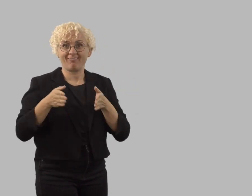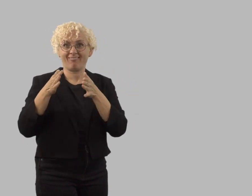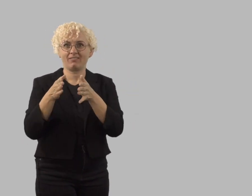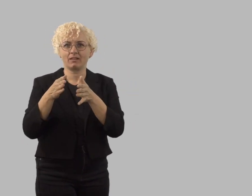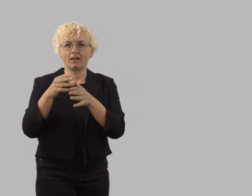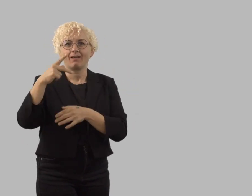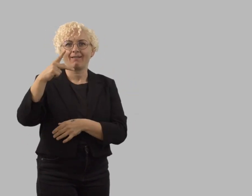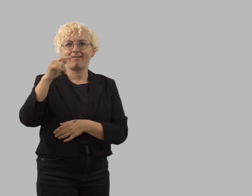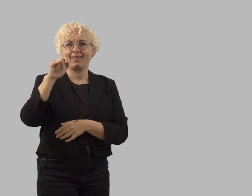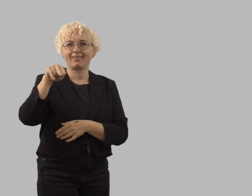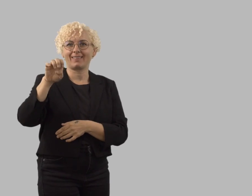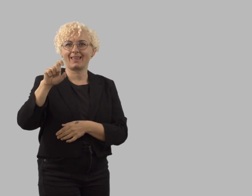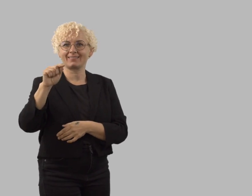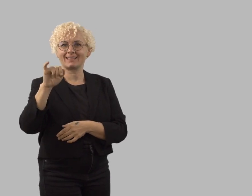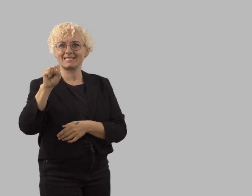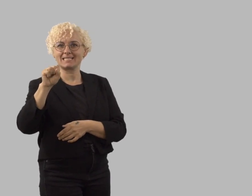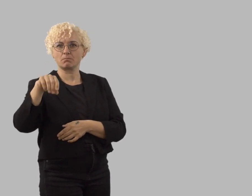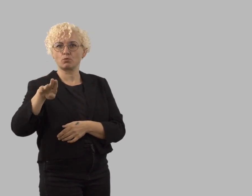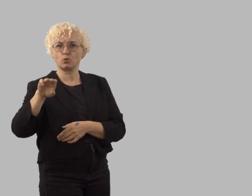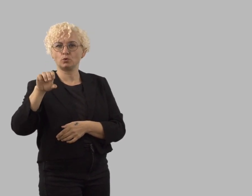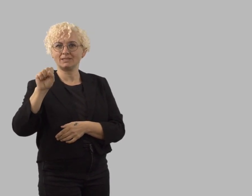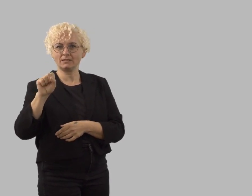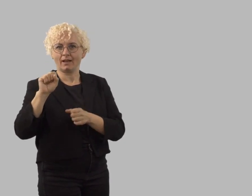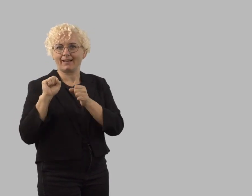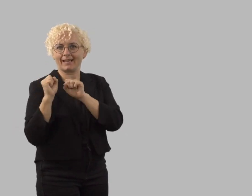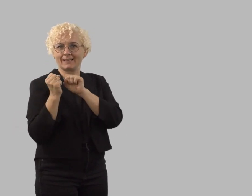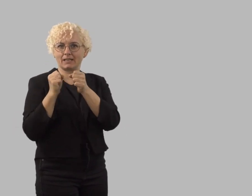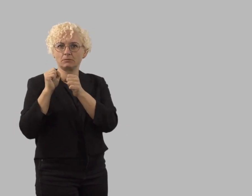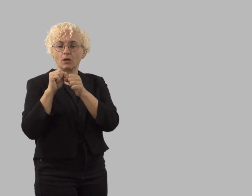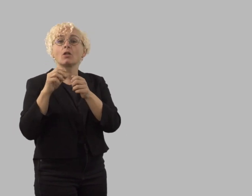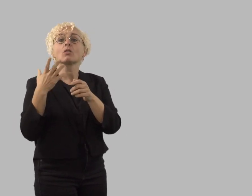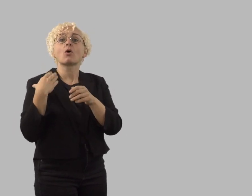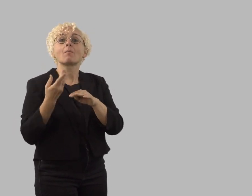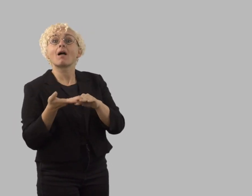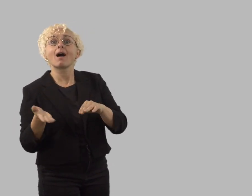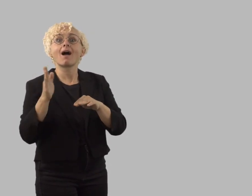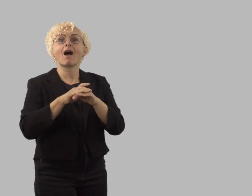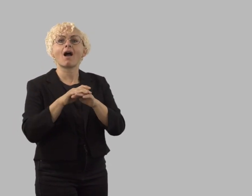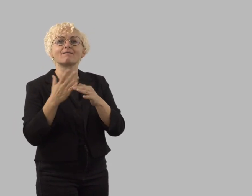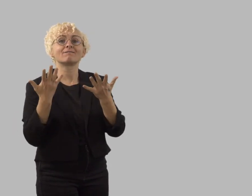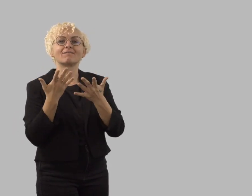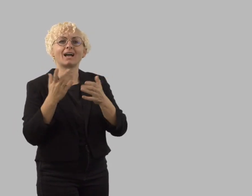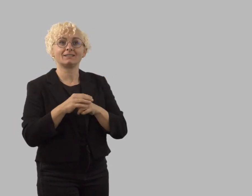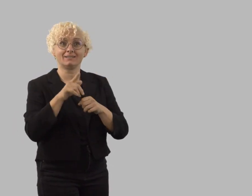Der Kinetismus ist sozusagen noch einmal die Steigerung,